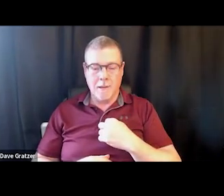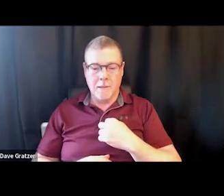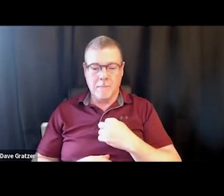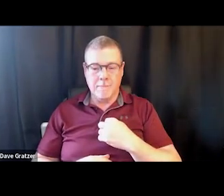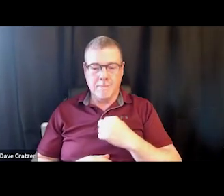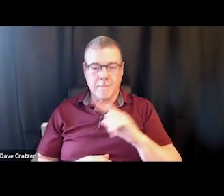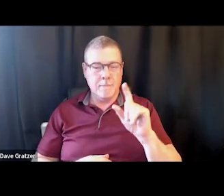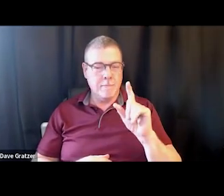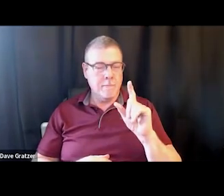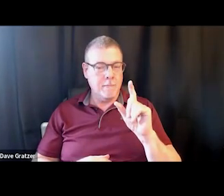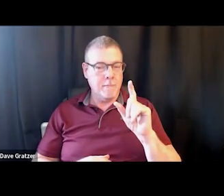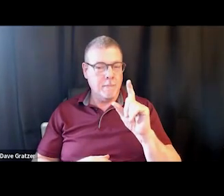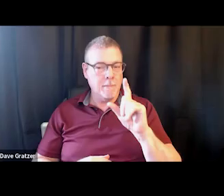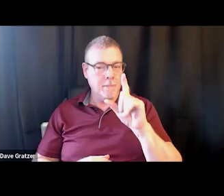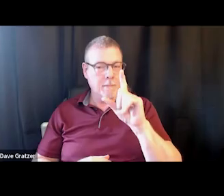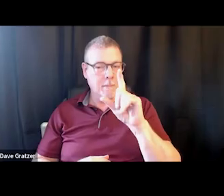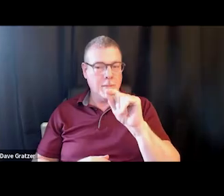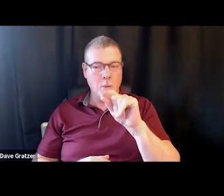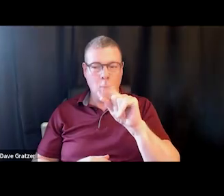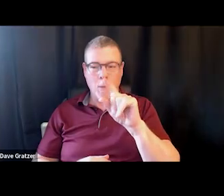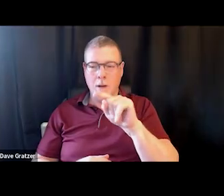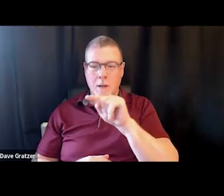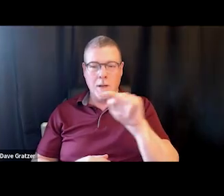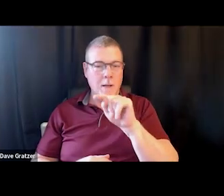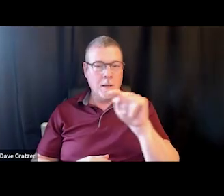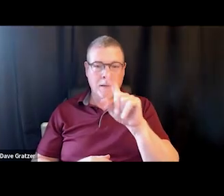...20 a 23 años, tal vez, algo así.